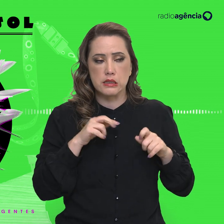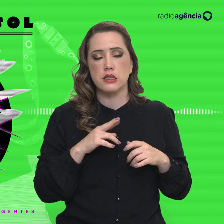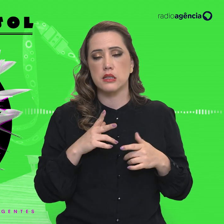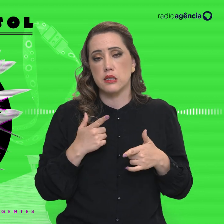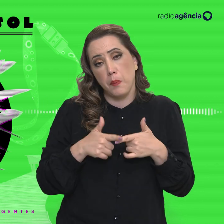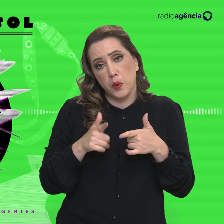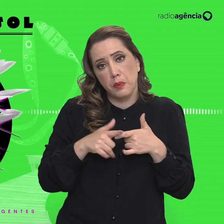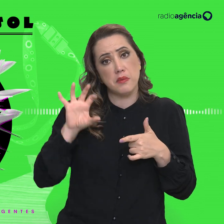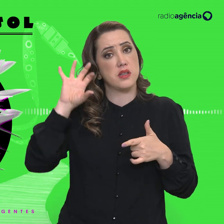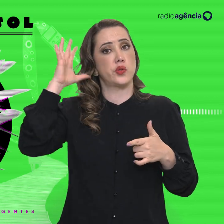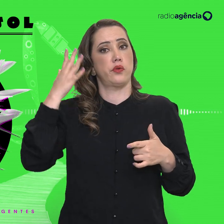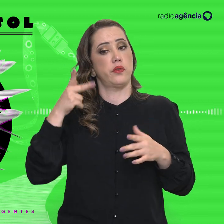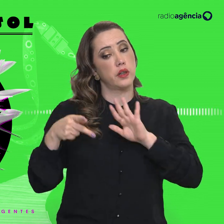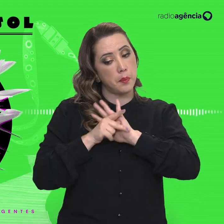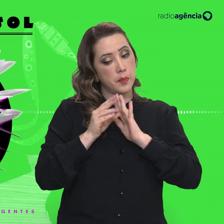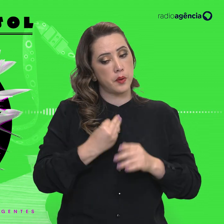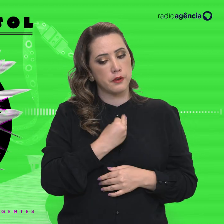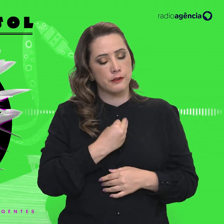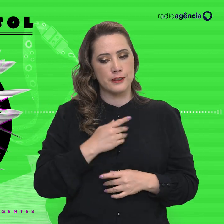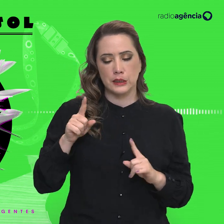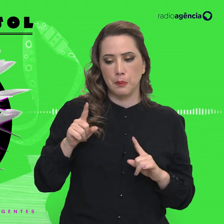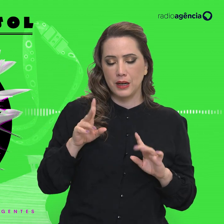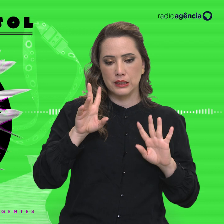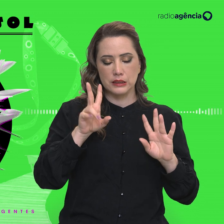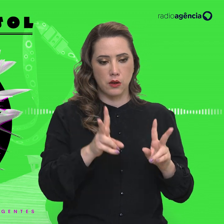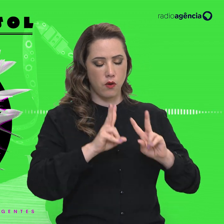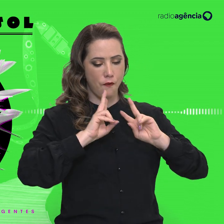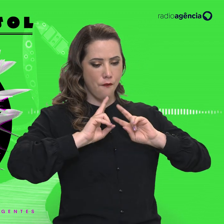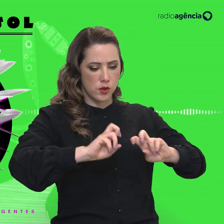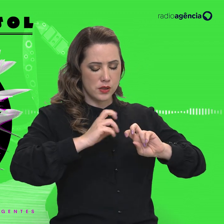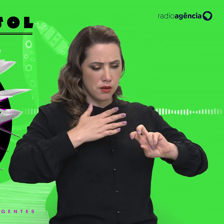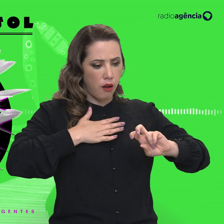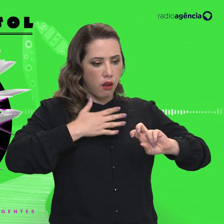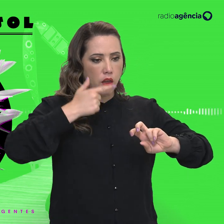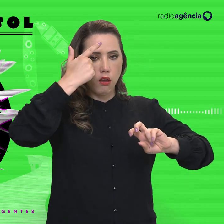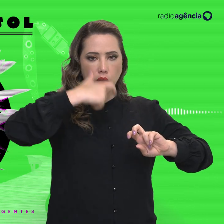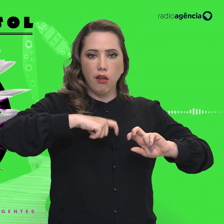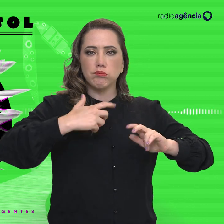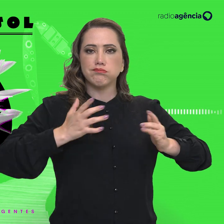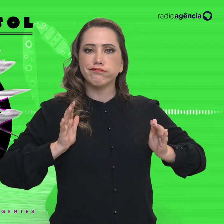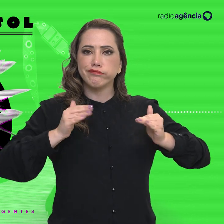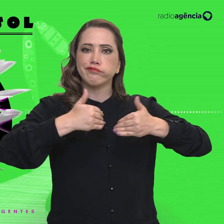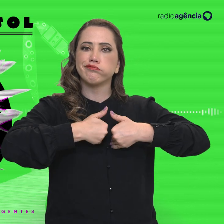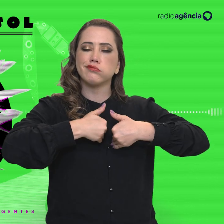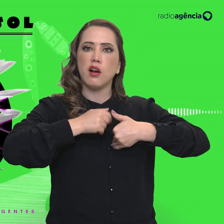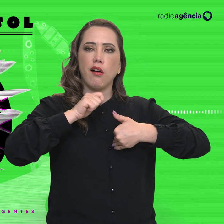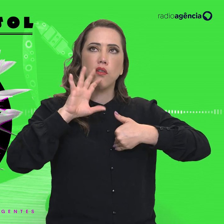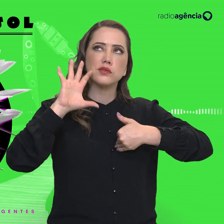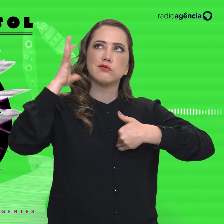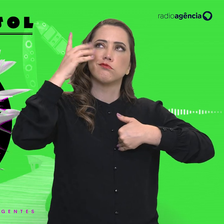Mas quando você entende que tipo de pessoa você é, você consegue procurar soluções mais adequadas pra você.